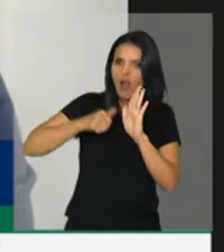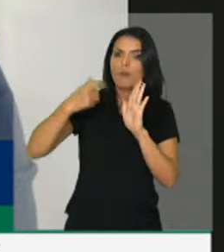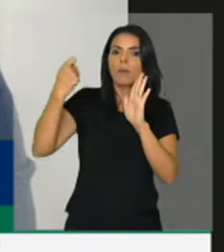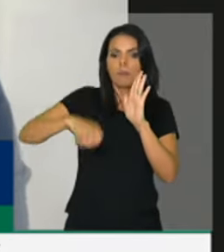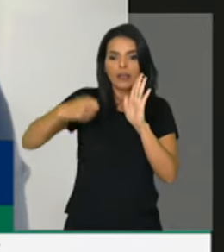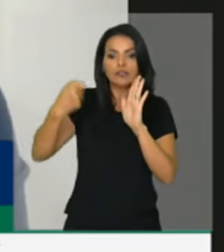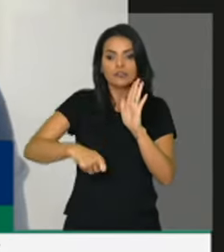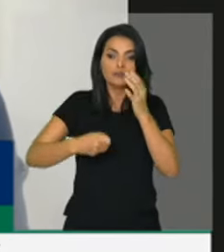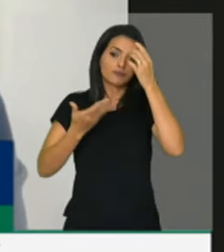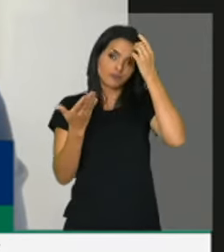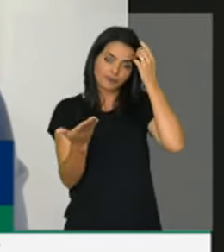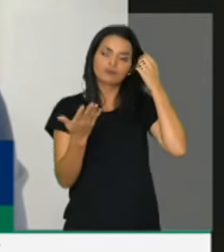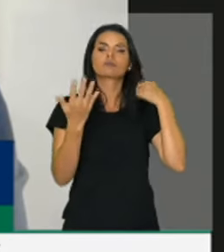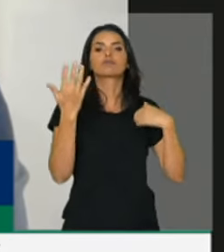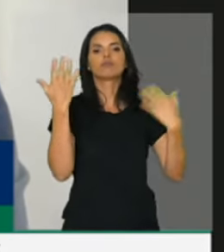PRESIDENTE ARTHUR LIRA, FOSTE PRECISO, ME ORGULHOU DE TER